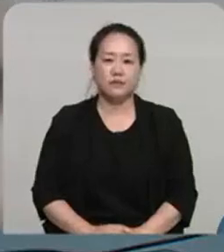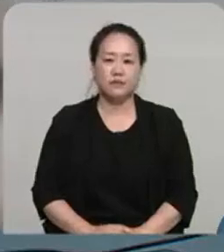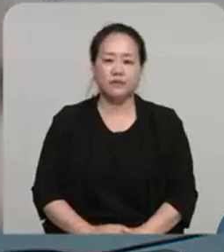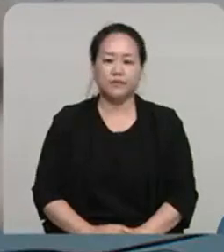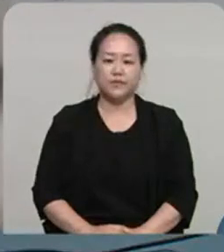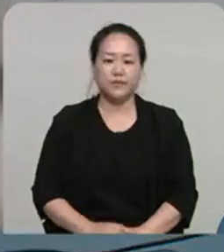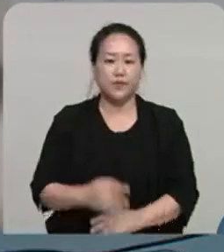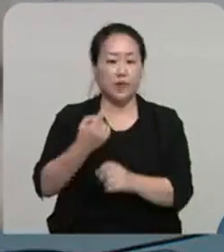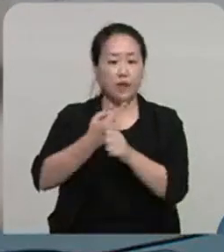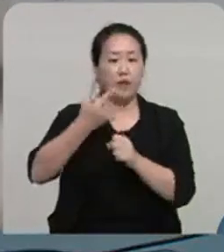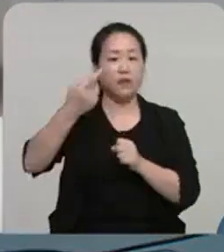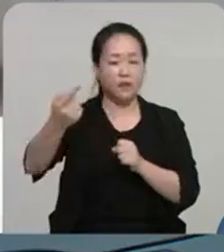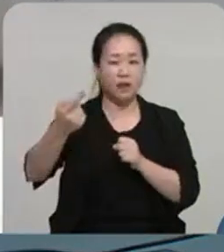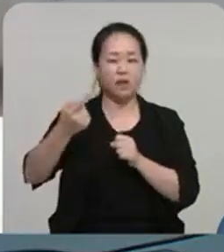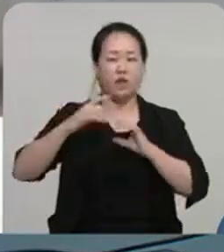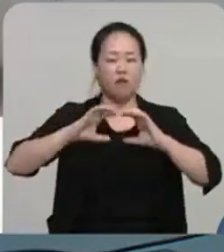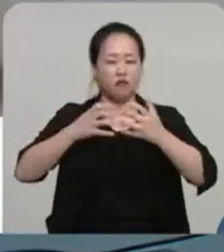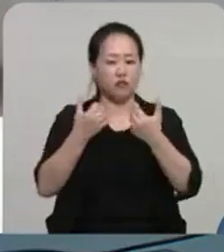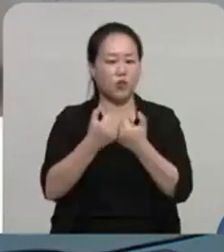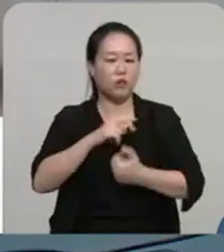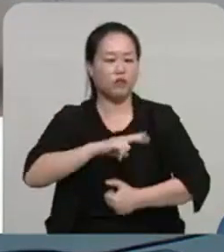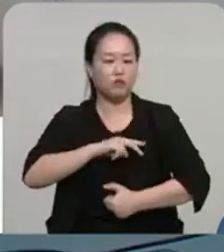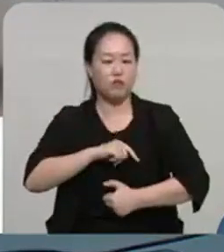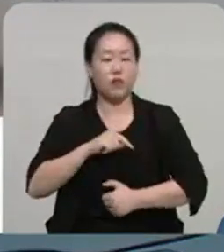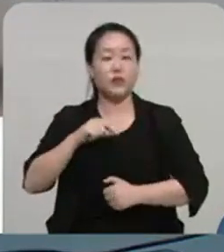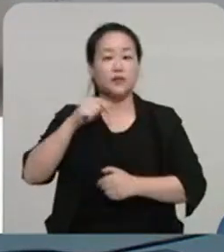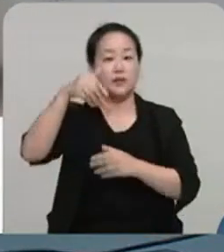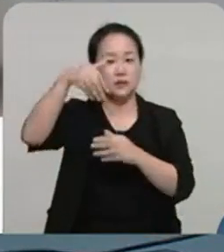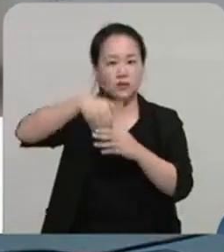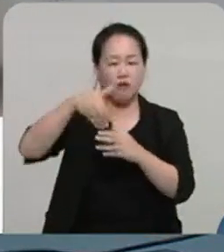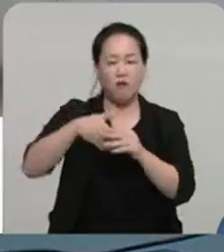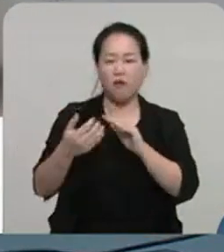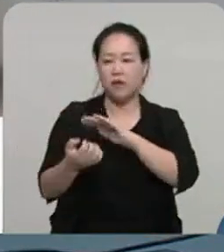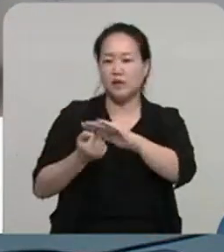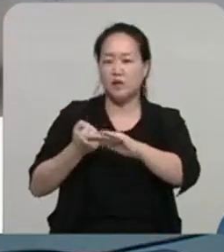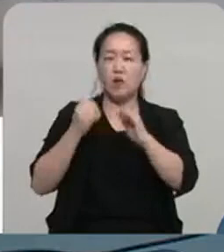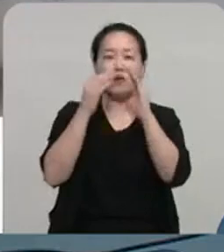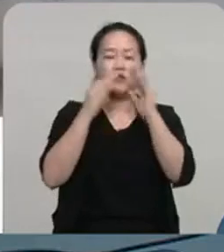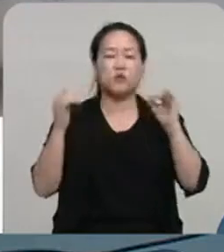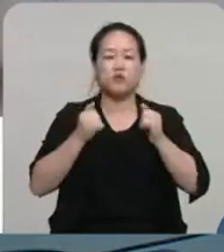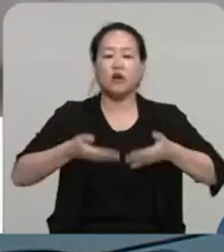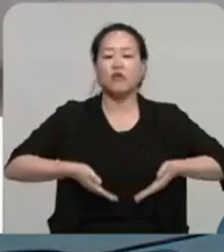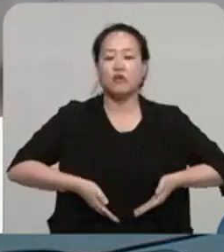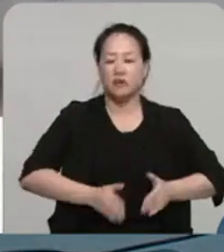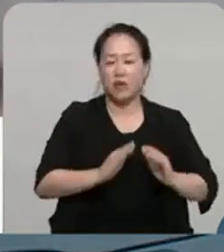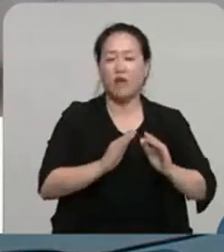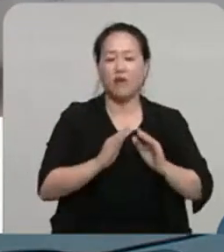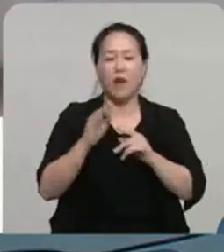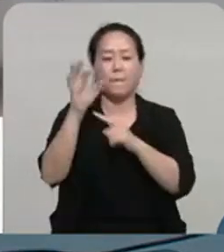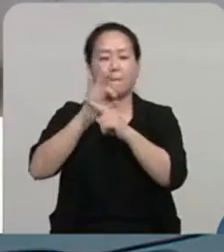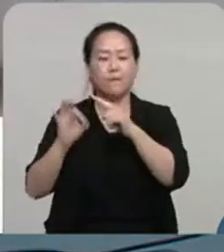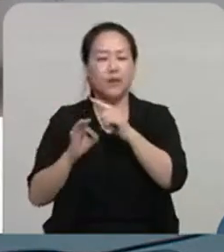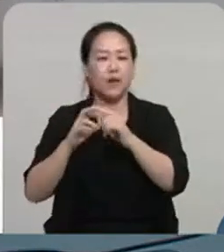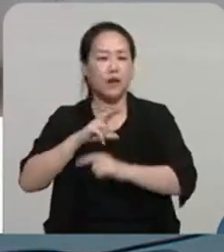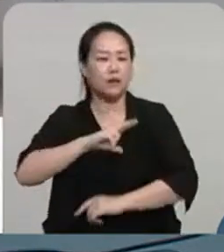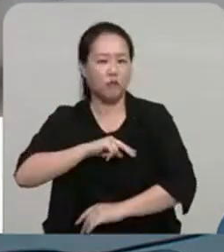내년 총선을 앞두고 전북 출신 비례대표 국회의원들이 잇따라 도내 지역구 출마 움직임을 보이고 있습니다.